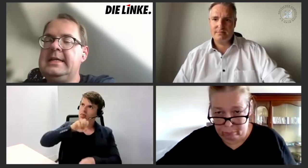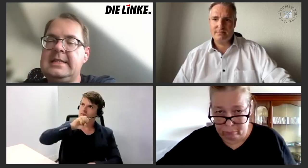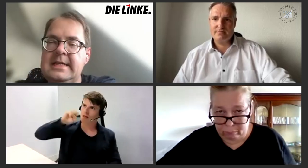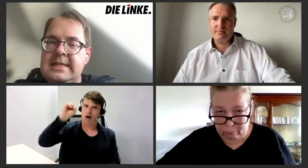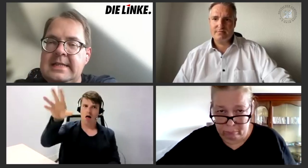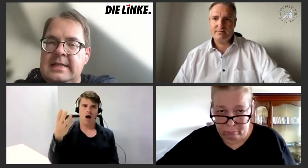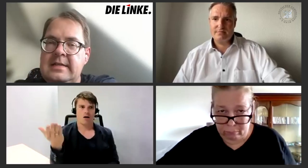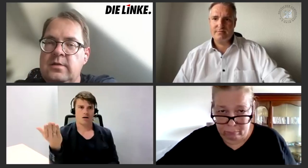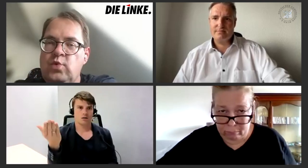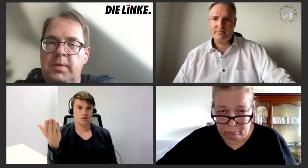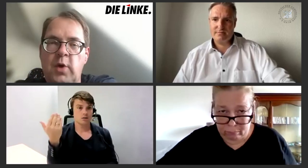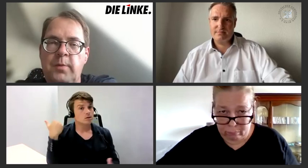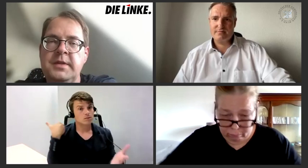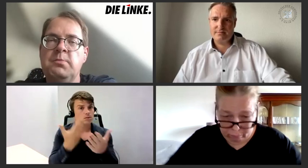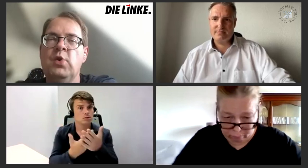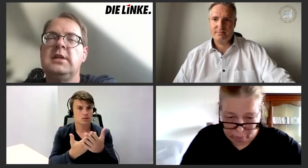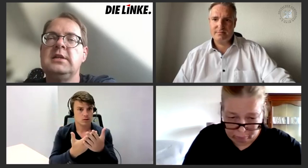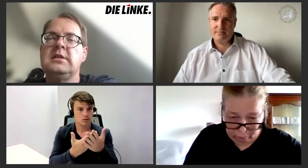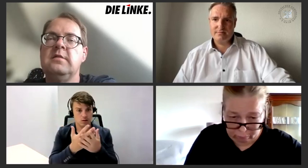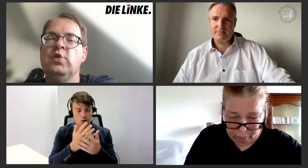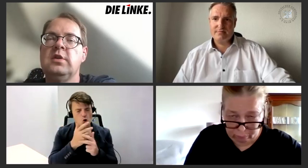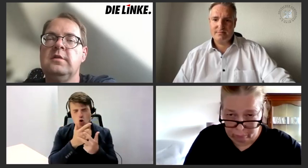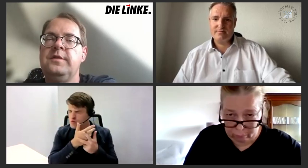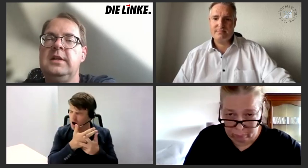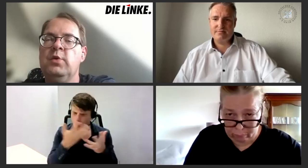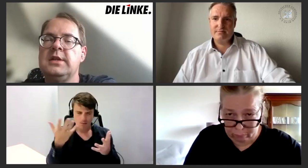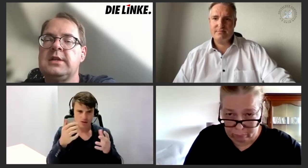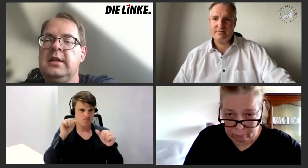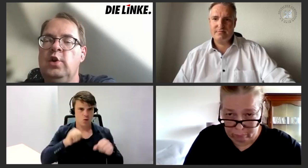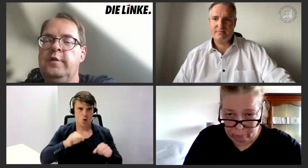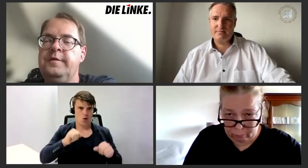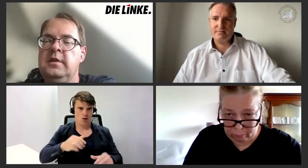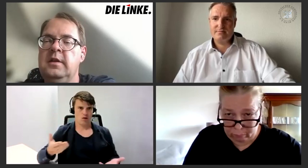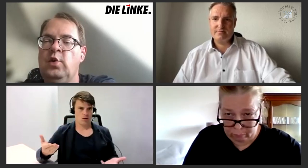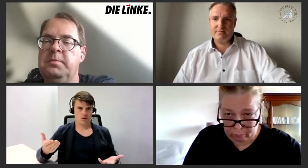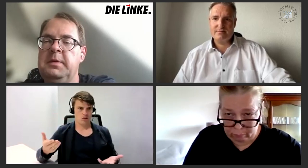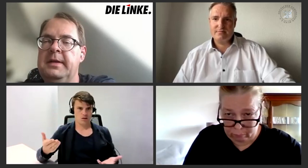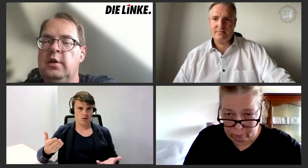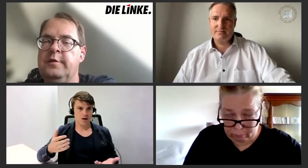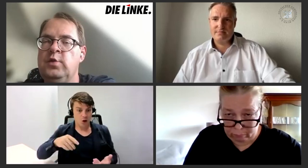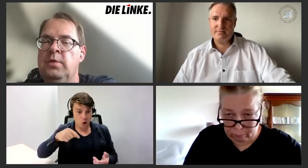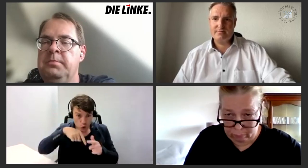einklagen können. Das ist derzeit überhaupt nicht möglich und würde viele Möglichkeiten eröffnen,